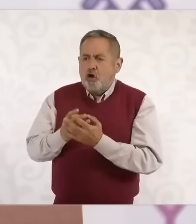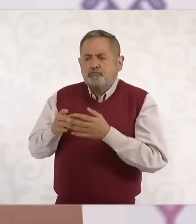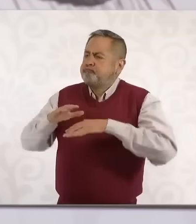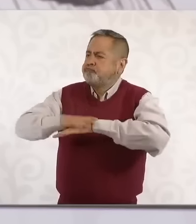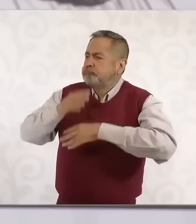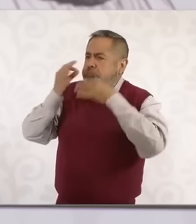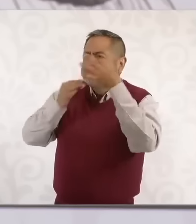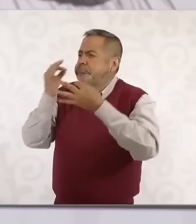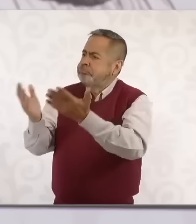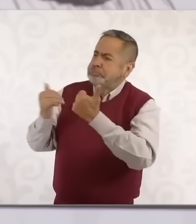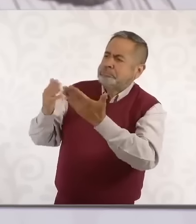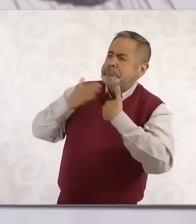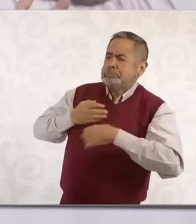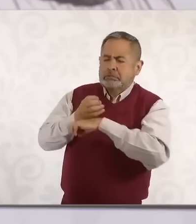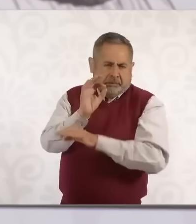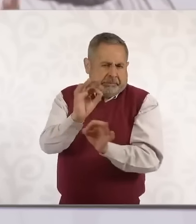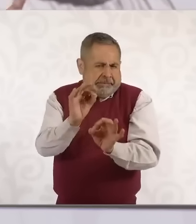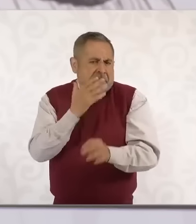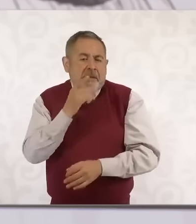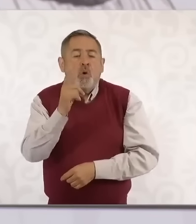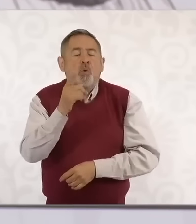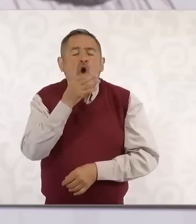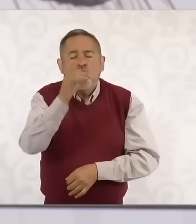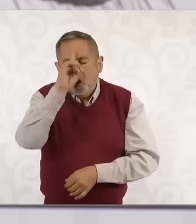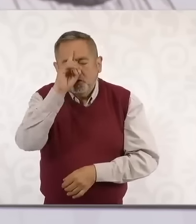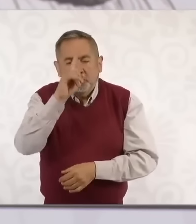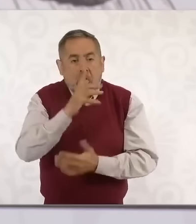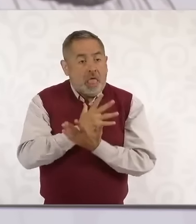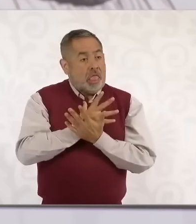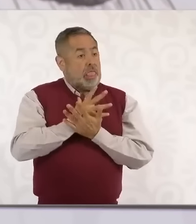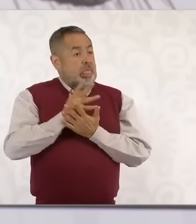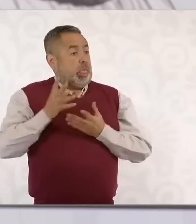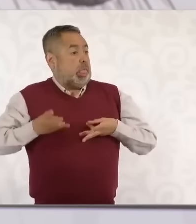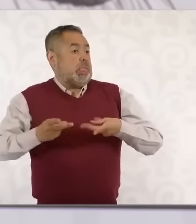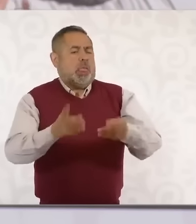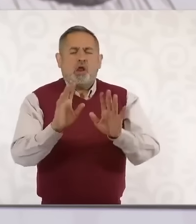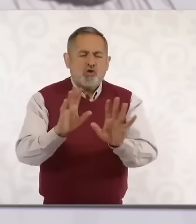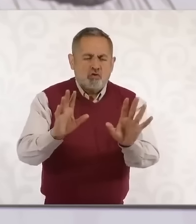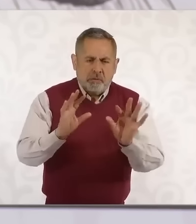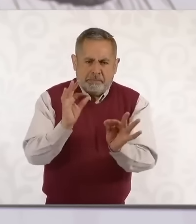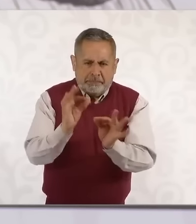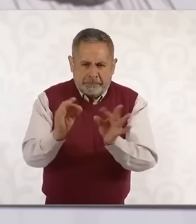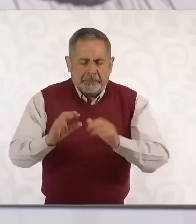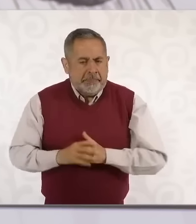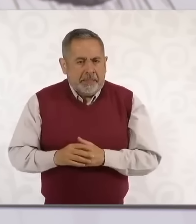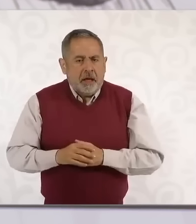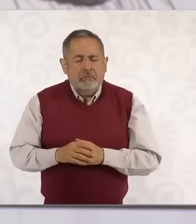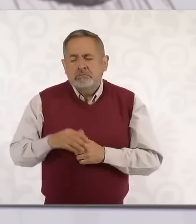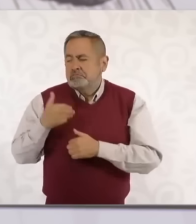estados, pero pues que no hay excesos. Ese fue la recomendación y se va a cumplir. La mayoría